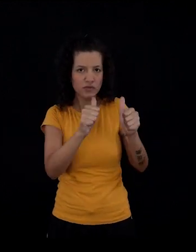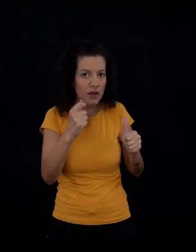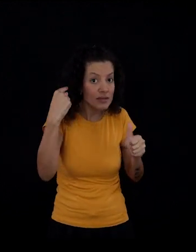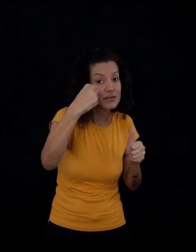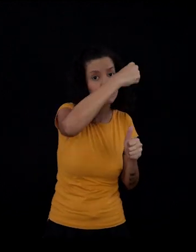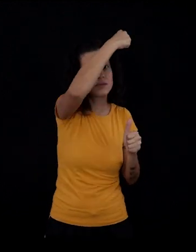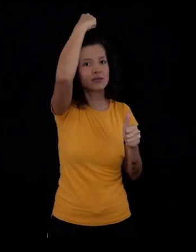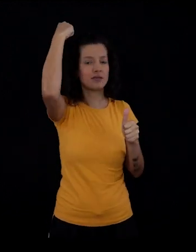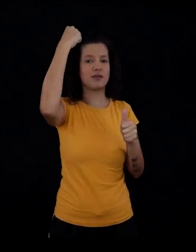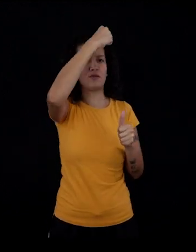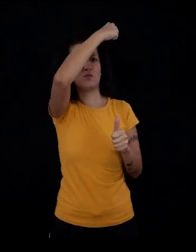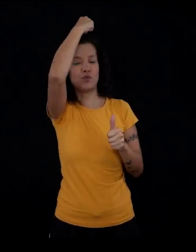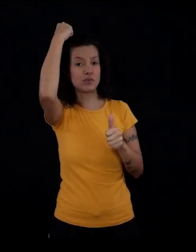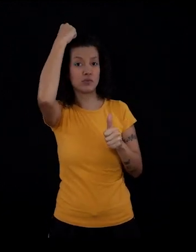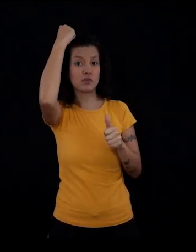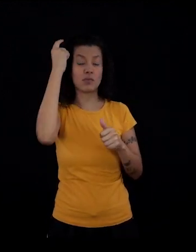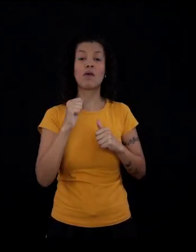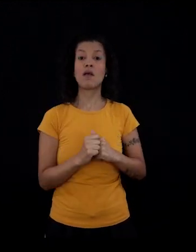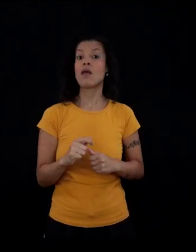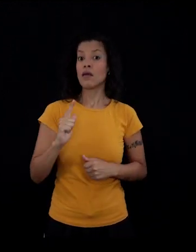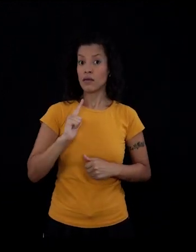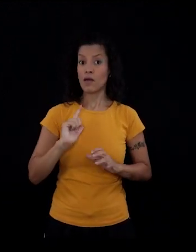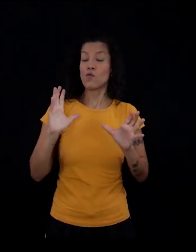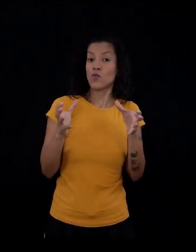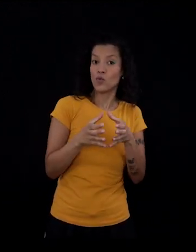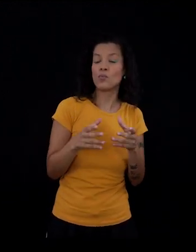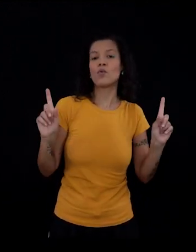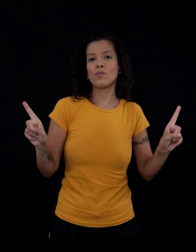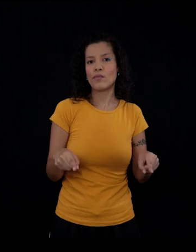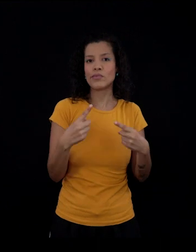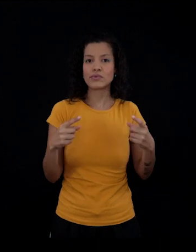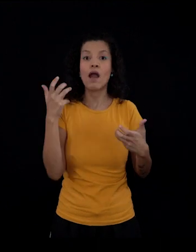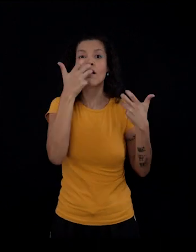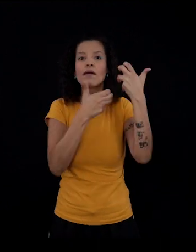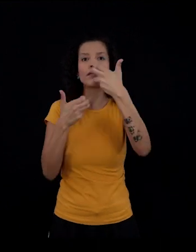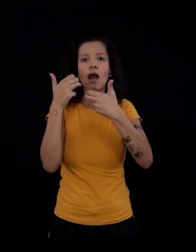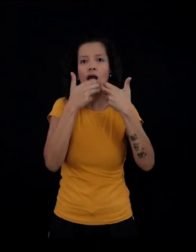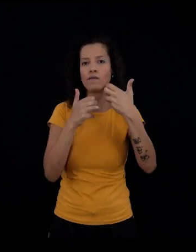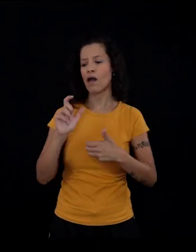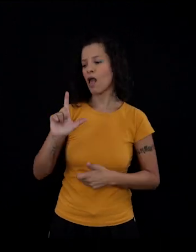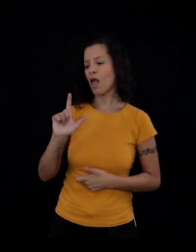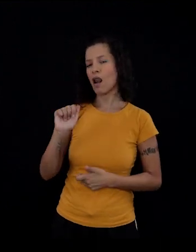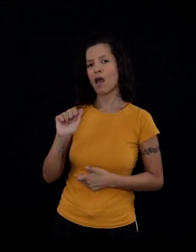e os santos geralmente, nessas festividades, tinham um grupo musical que cantavam as ladainhas,